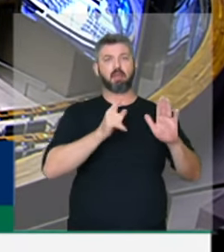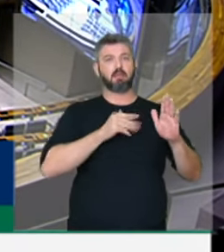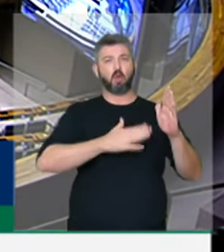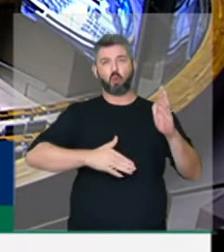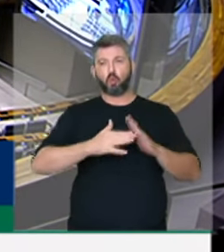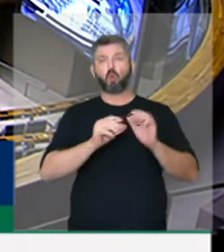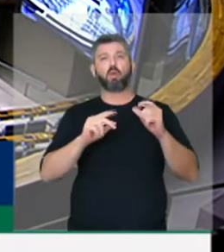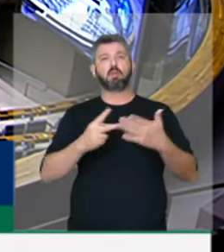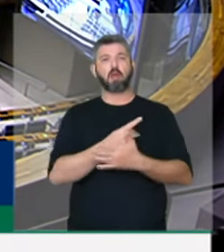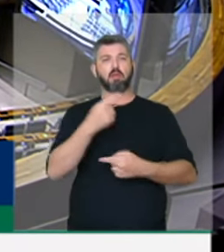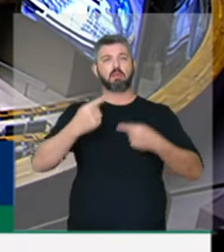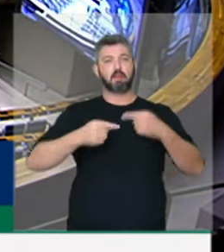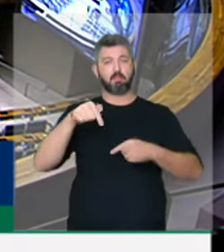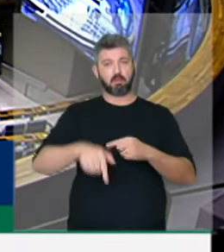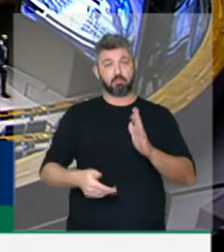TAMBÉM A POSSIBILIDADE DE